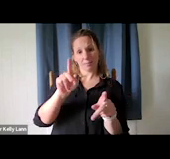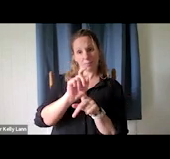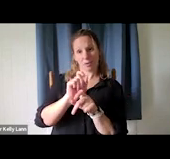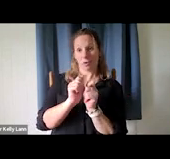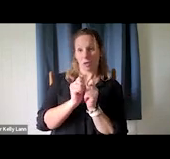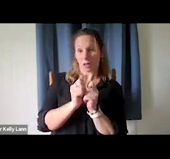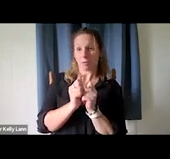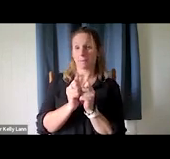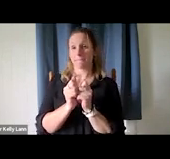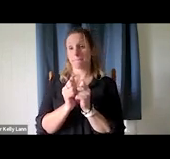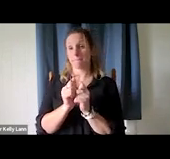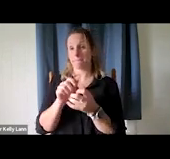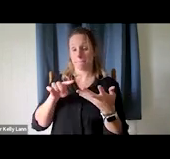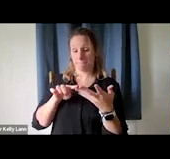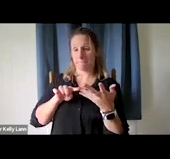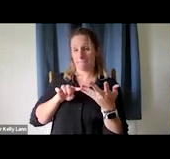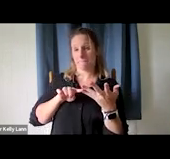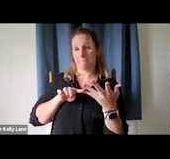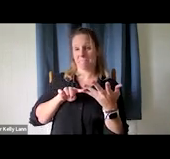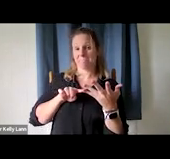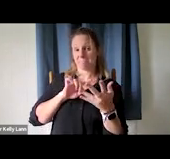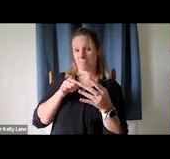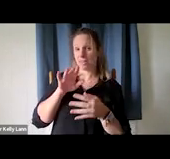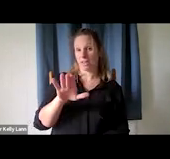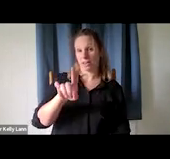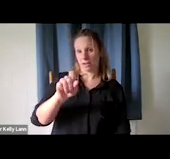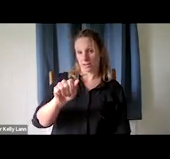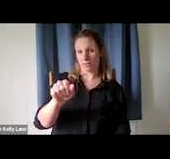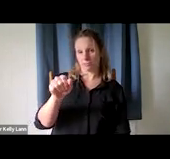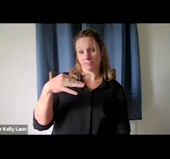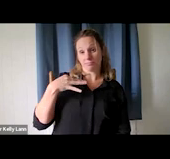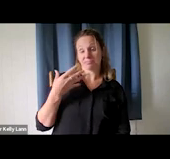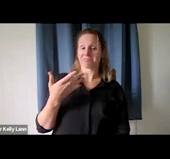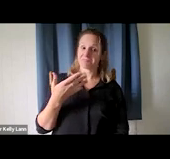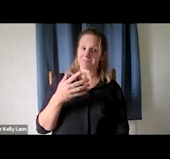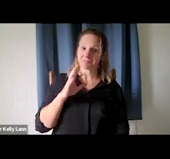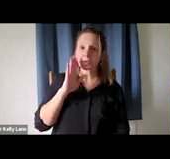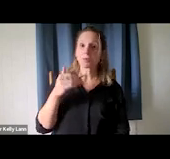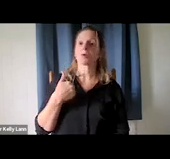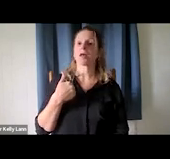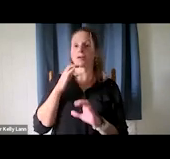junto con Ashley en su solicitud de discapacidad. Vamos a tener una conversación